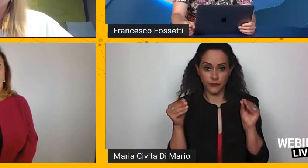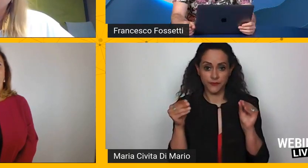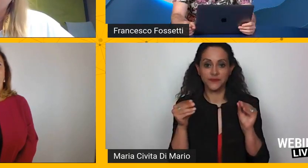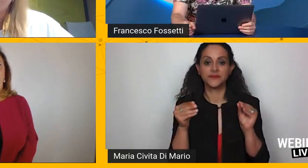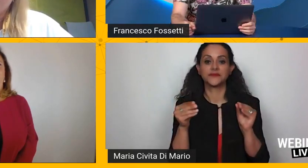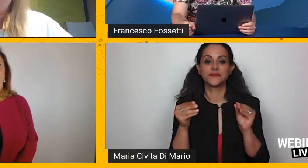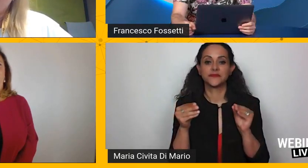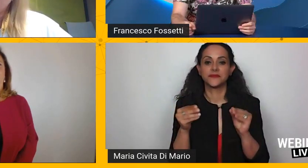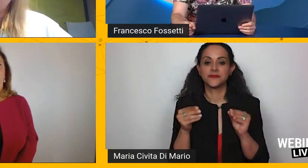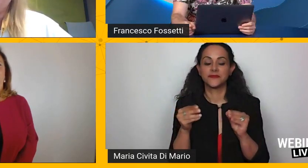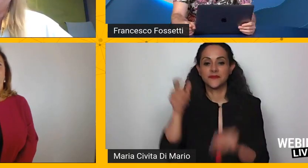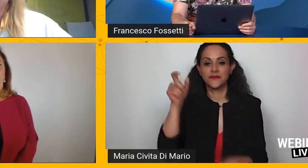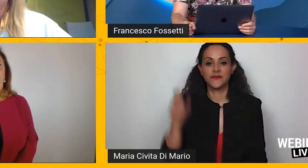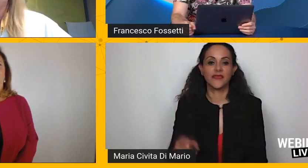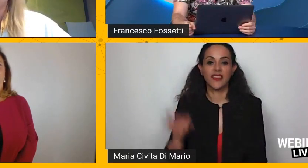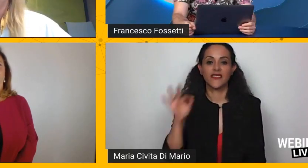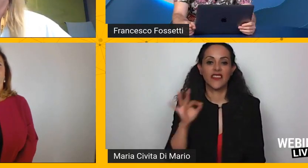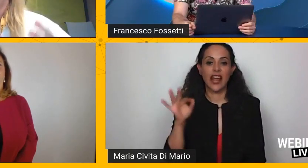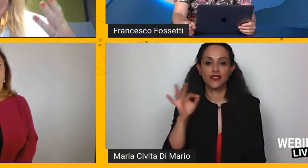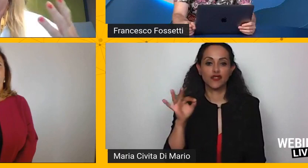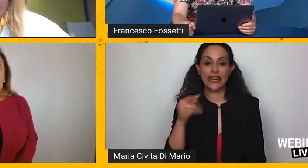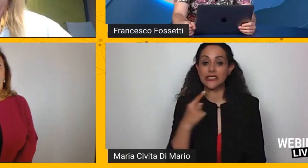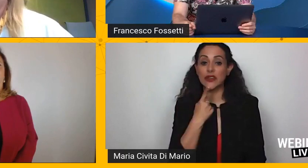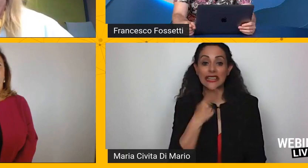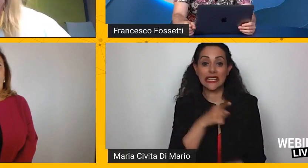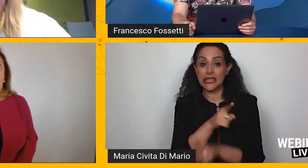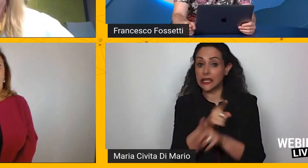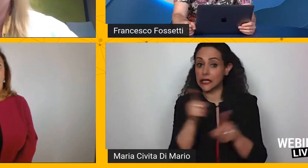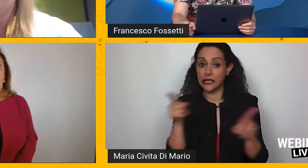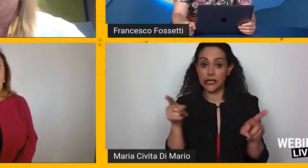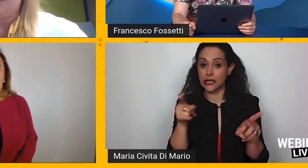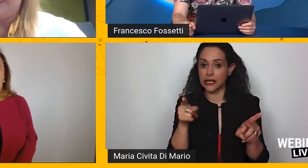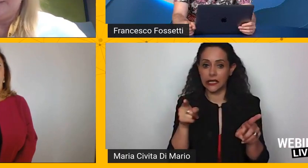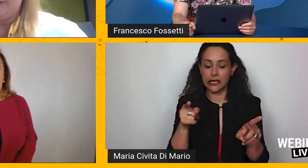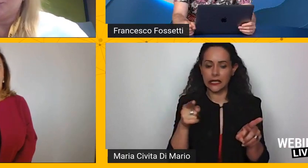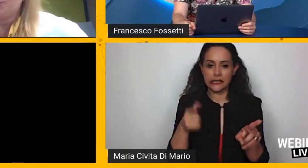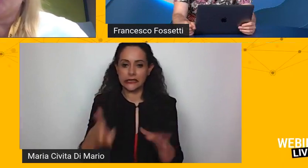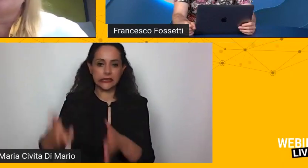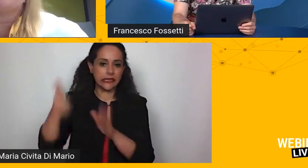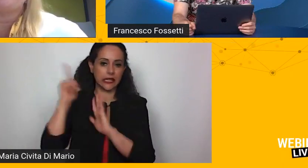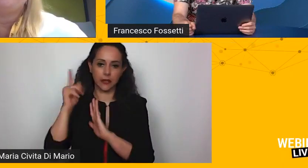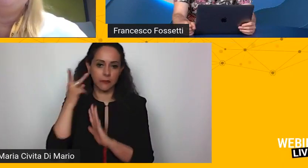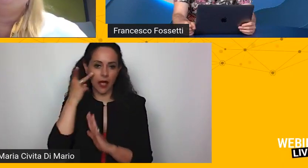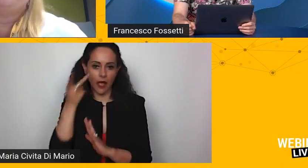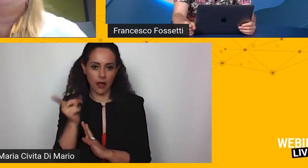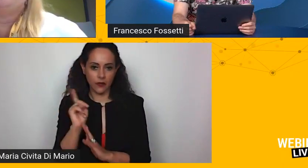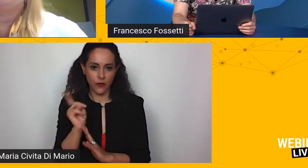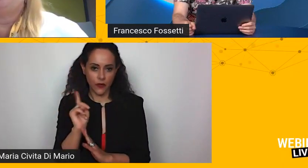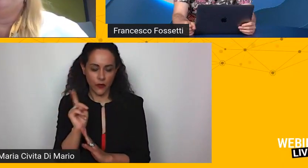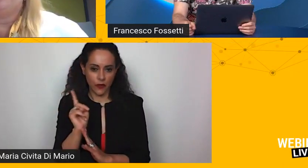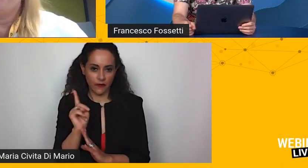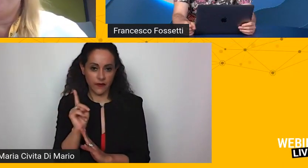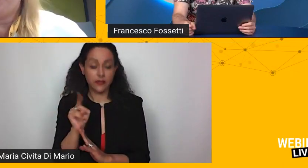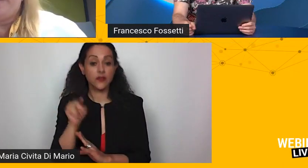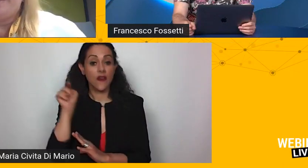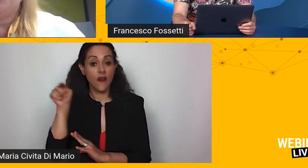iniziare eh introduco Francesco per chi di voi non l'avesse già